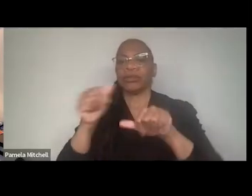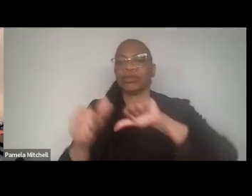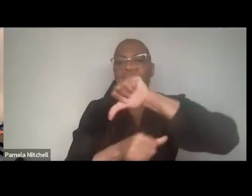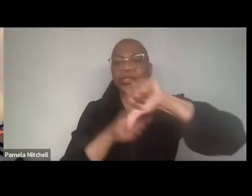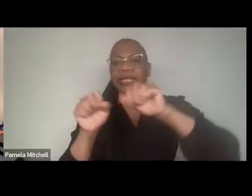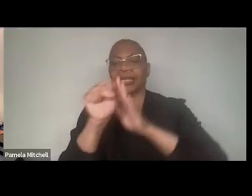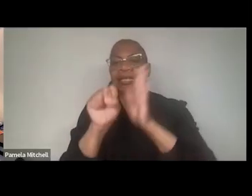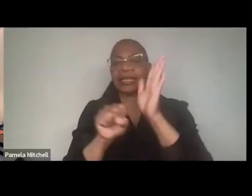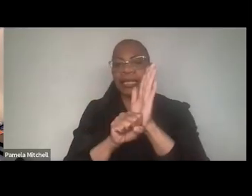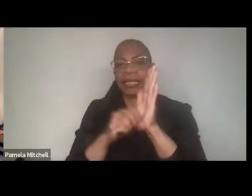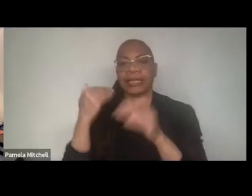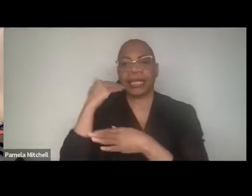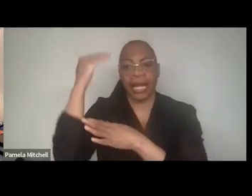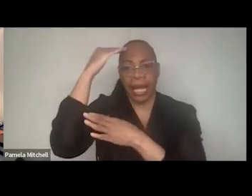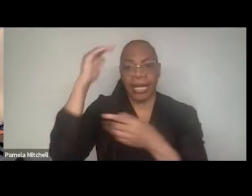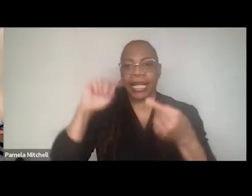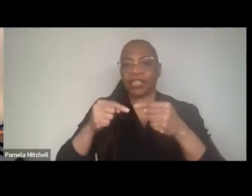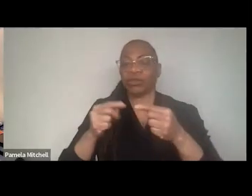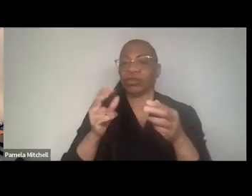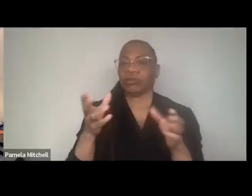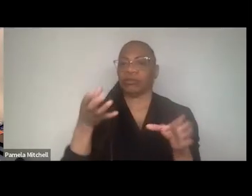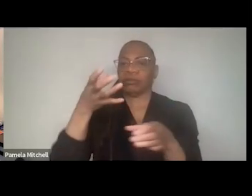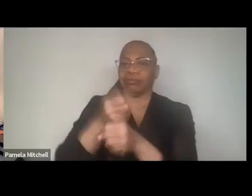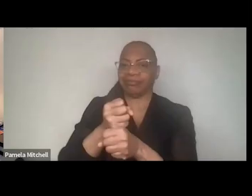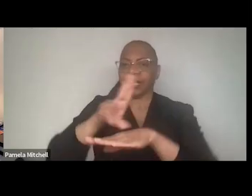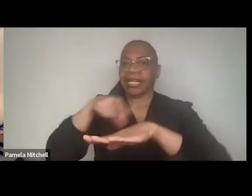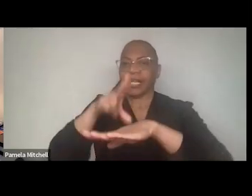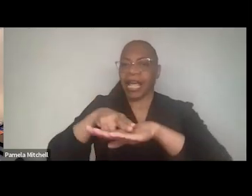lo llamamos NASHIA para abreviar. Somos una organización sin fines de lucro